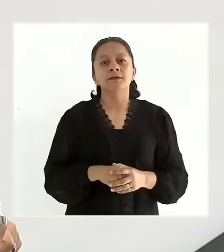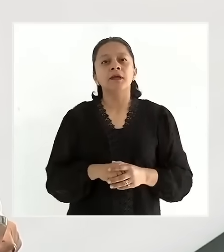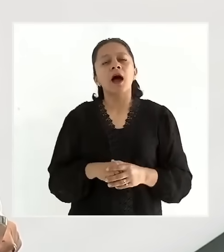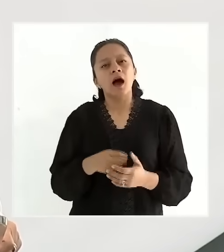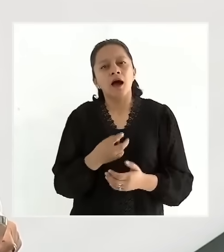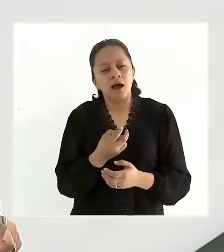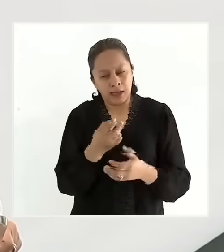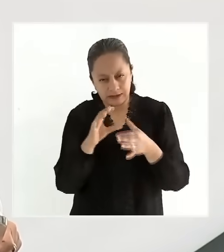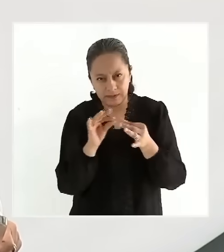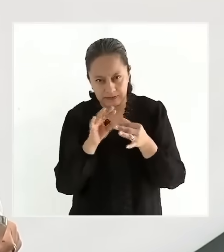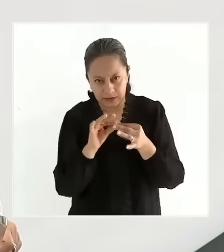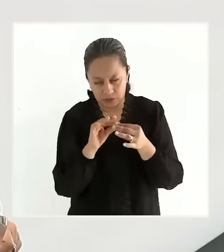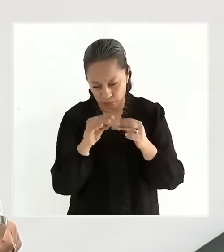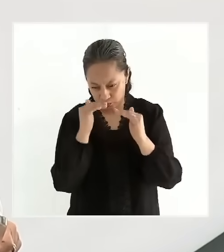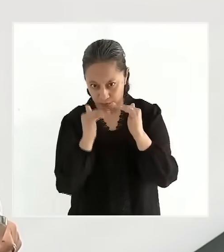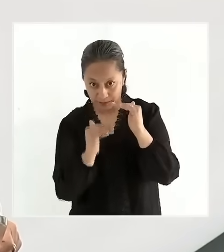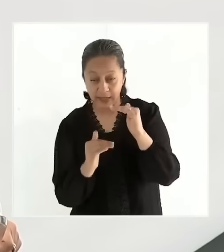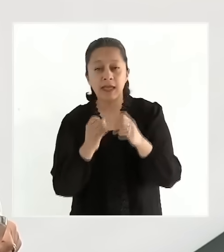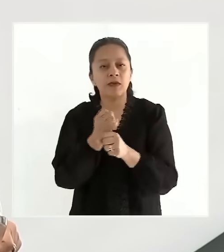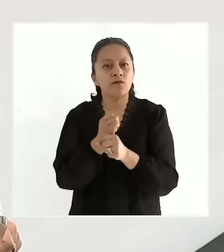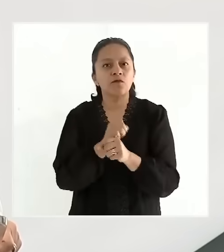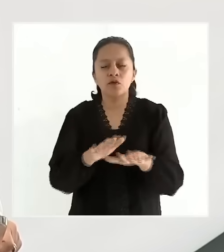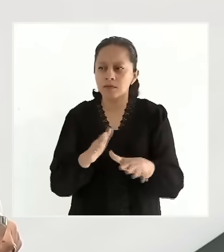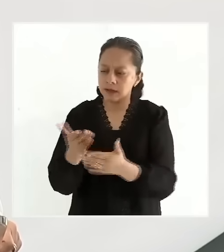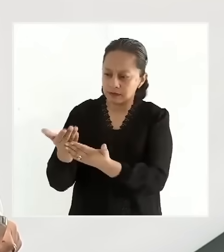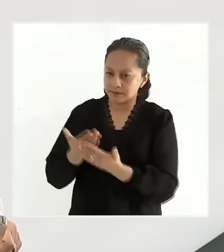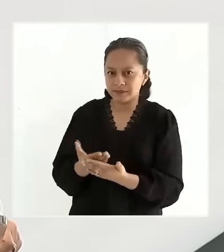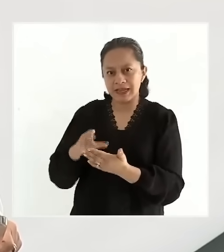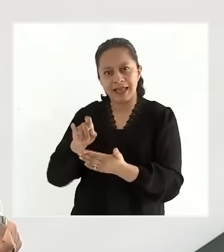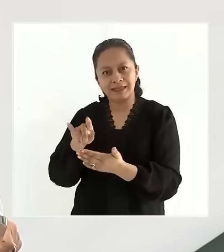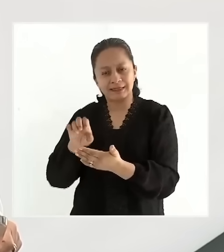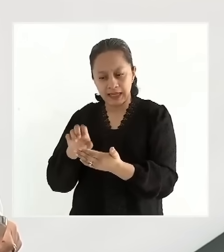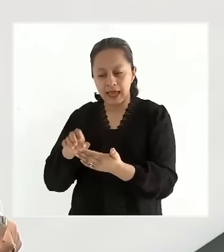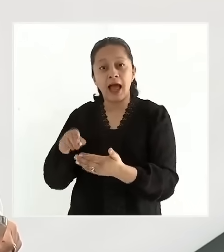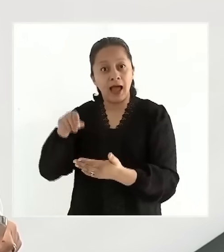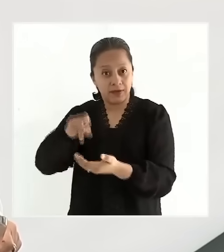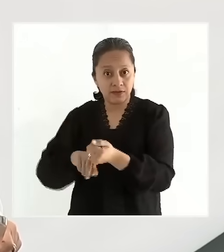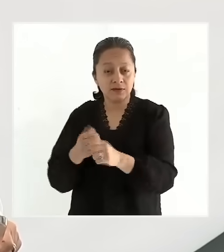puntualizar que de acuerdo con información pública de SENACE, el estado de Querétaro registró en el